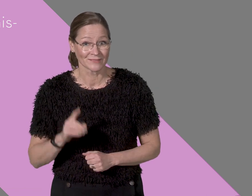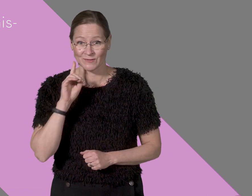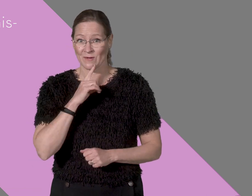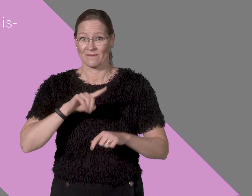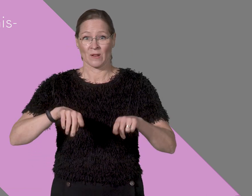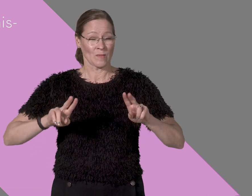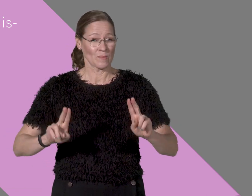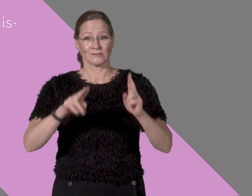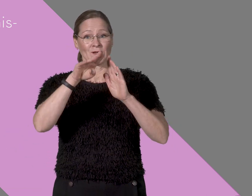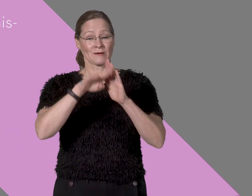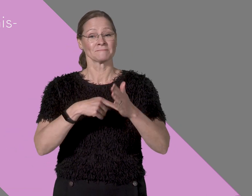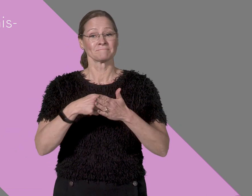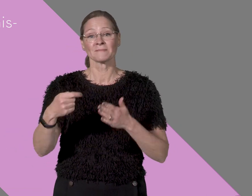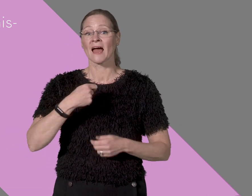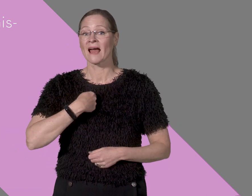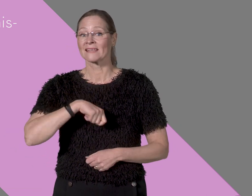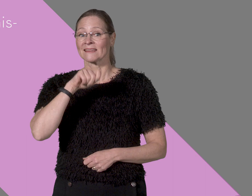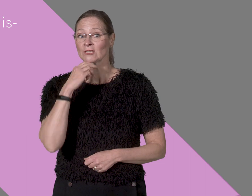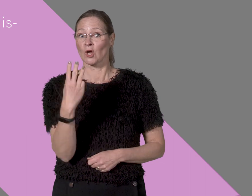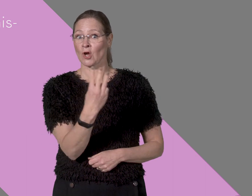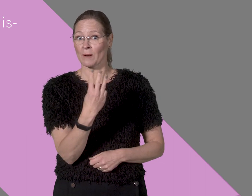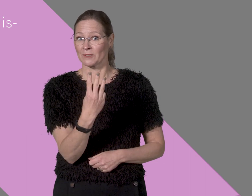Felix käy tutustumassa kolmeen äitiin ja tiedustelee, -